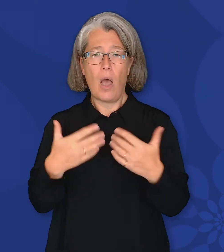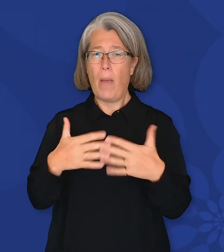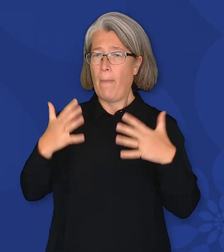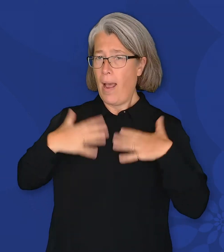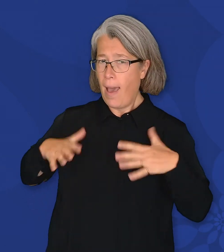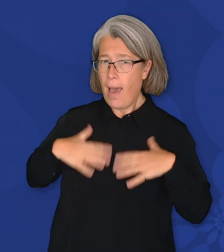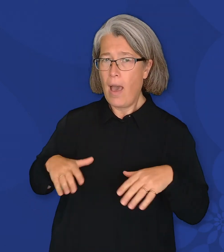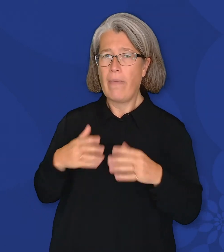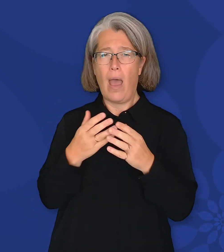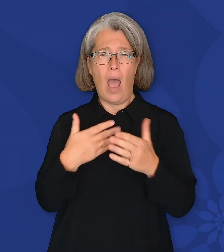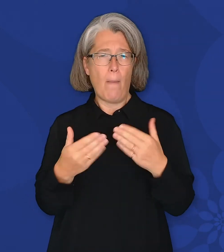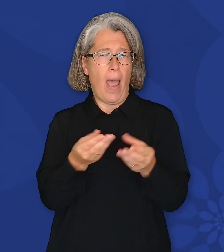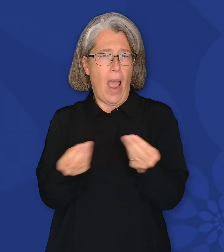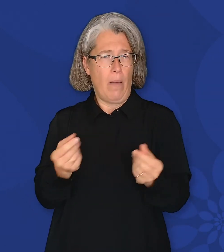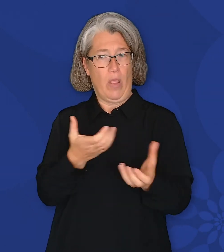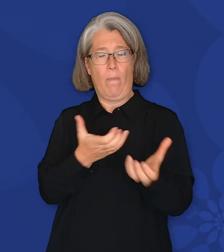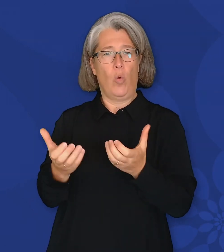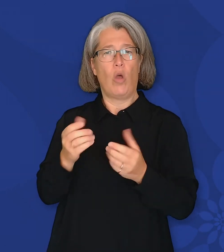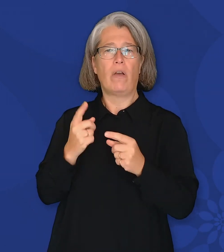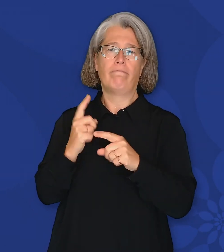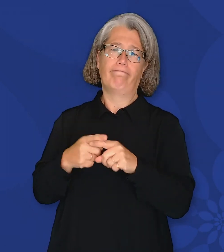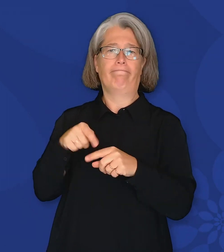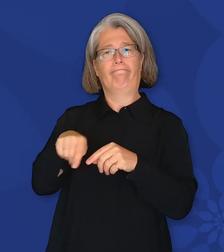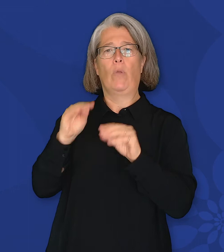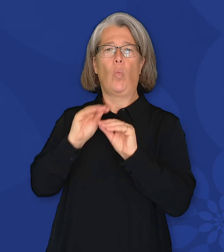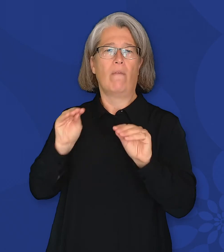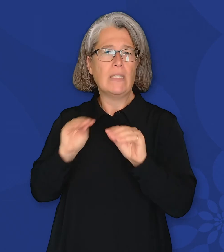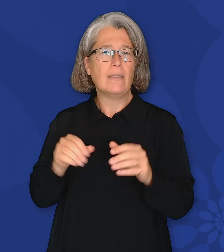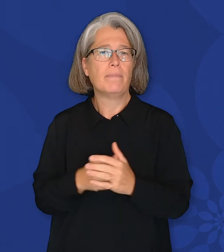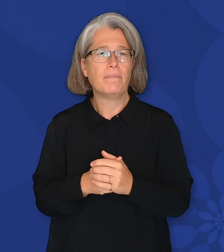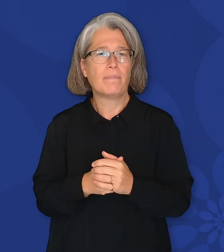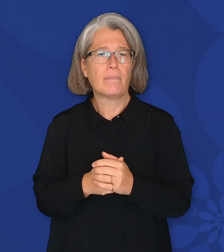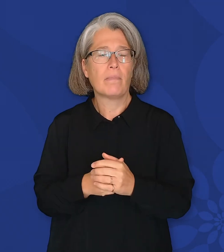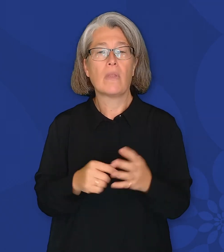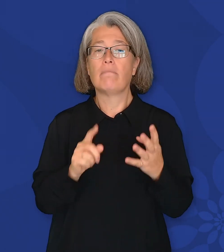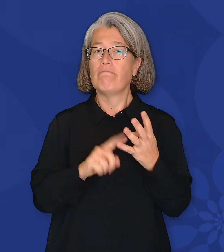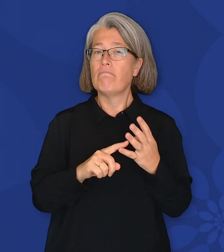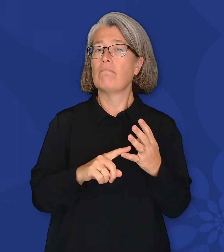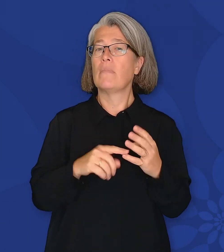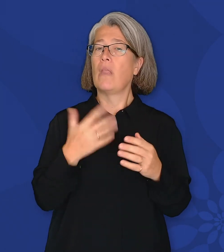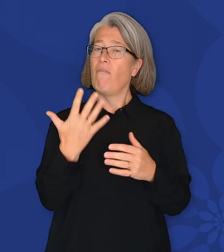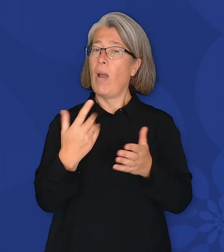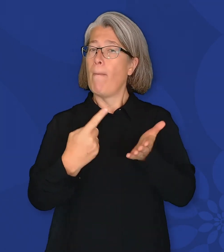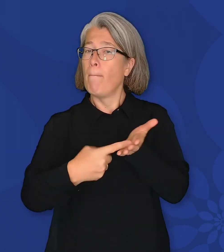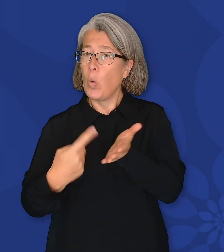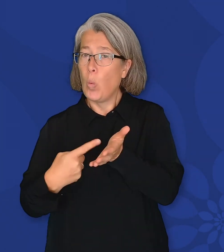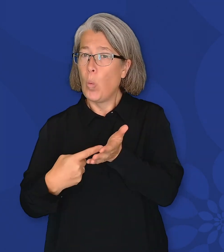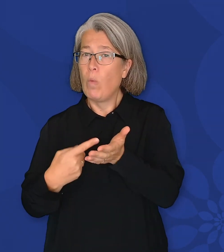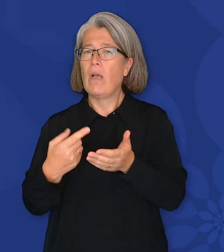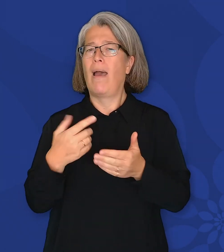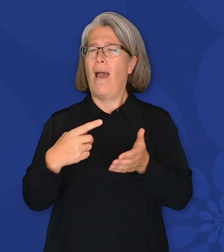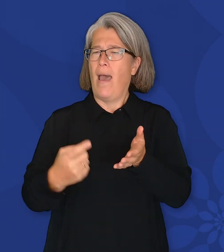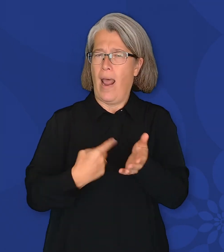dräkter och -ämnen som behövs i undervisningen samt de fem prov som -